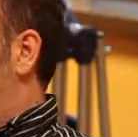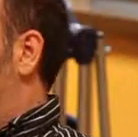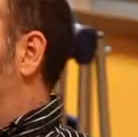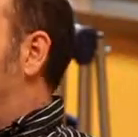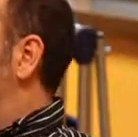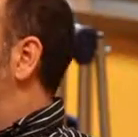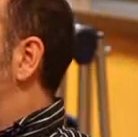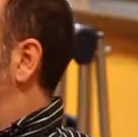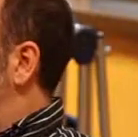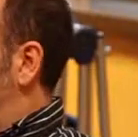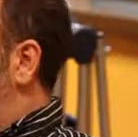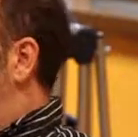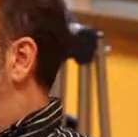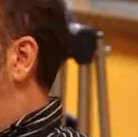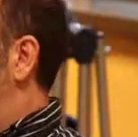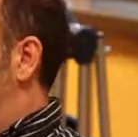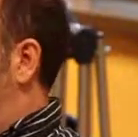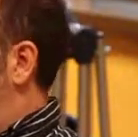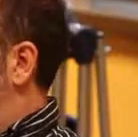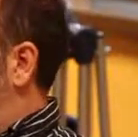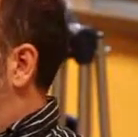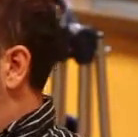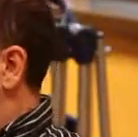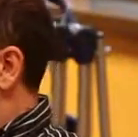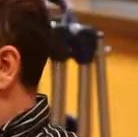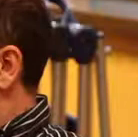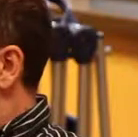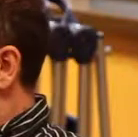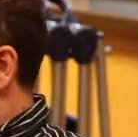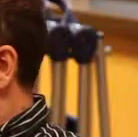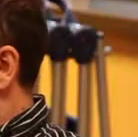Cuando hablan de cifras todo el mundo se pierde, pero por eso me ha encantado cosas que has dicho como